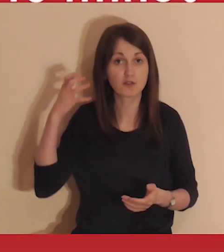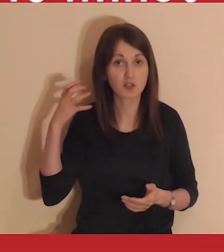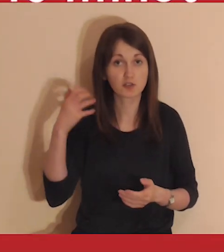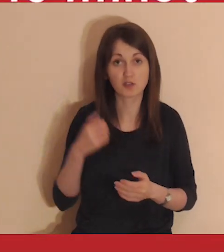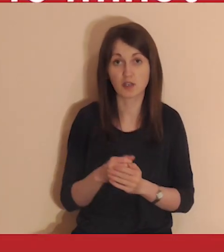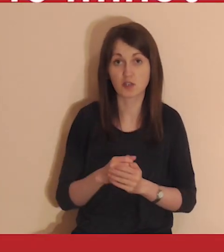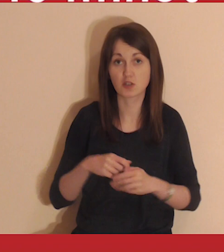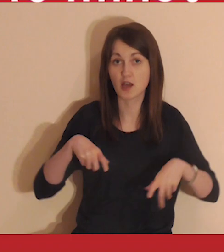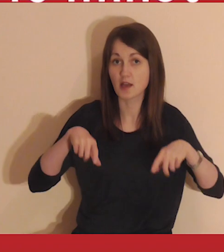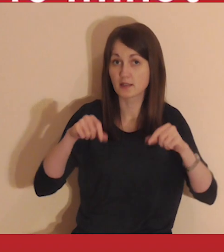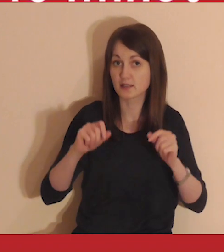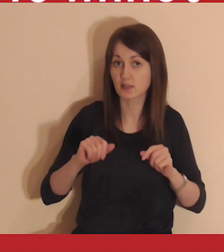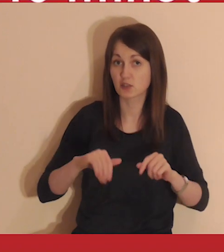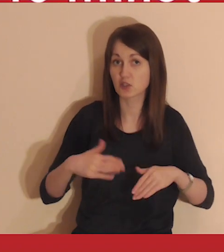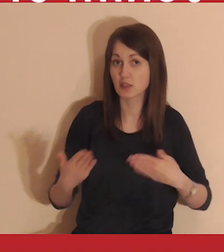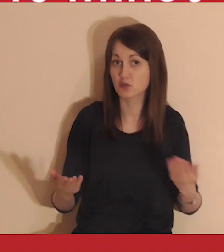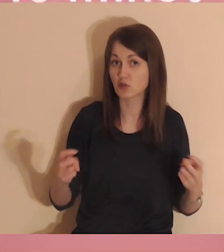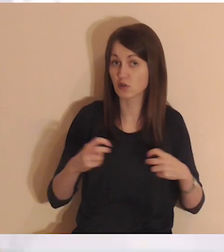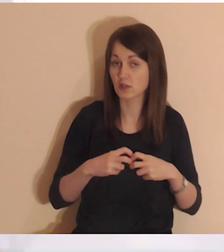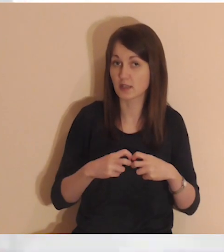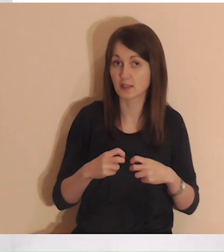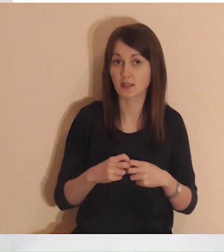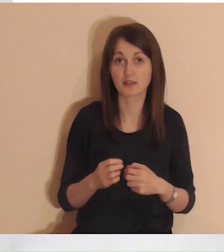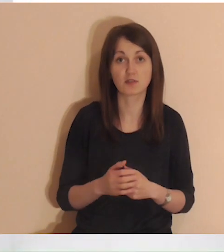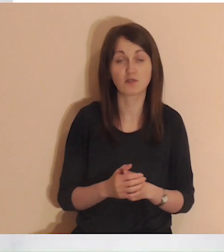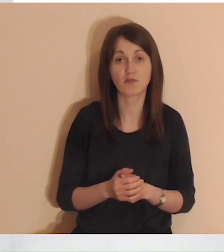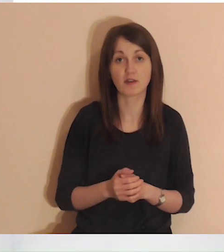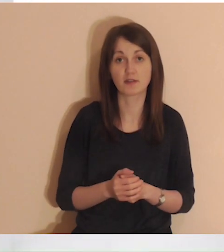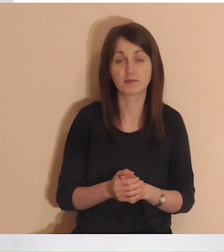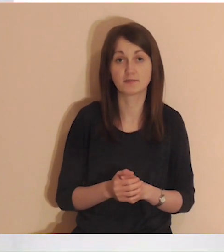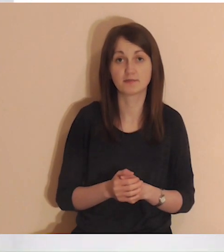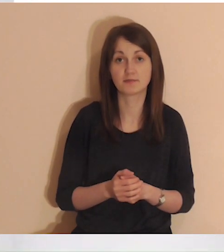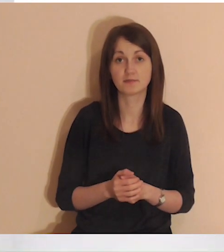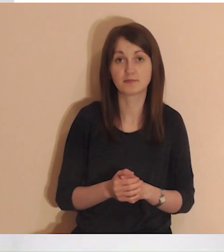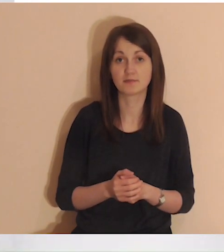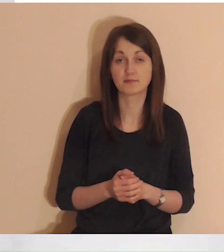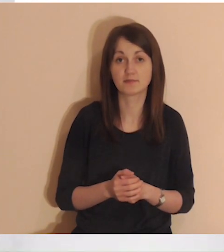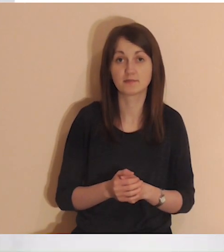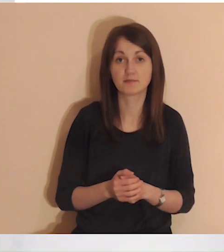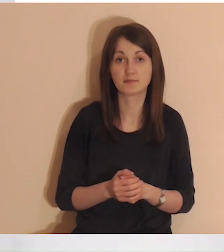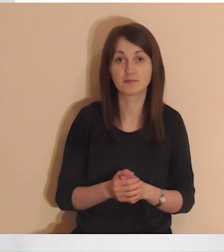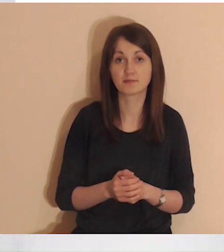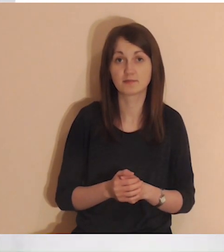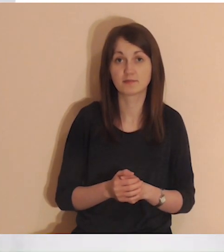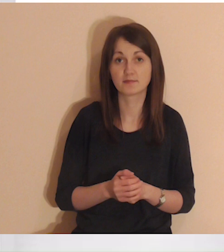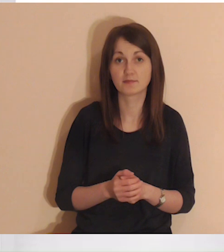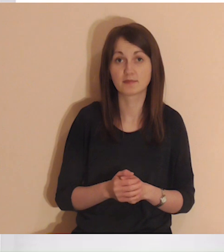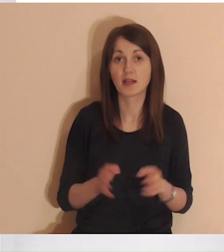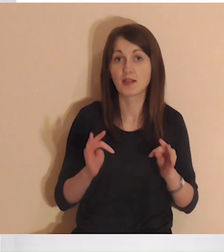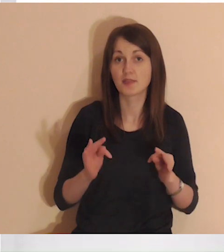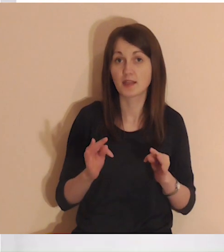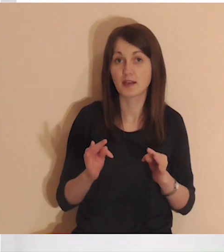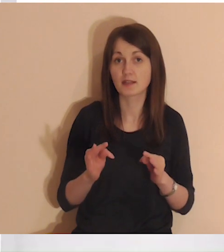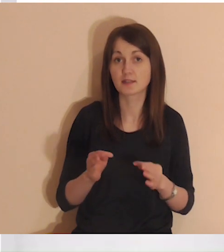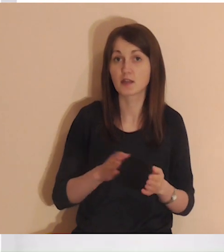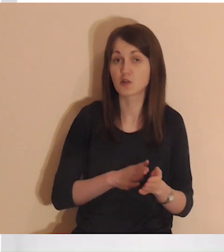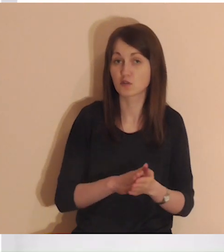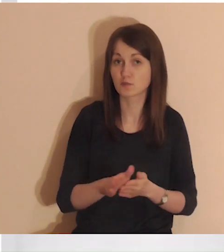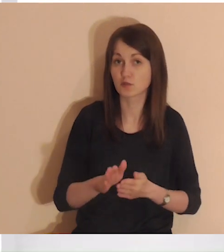Archiwalne medytacje znajdziesz na stronie www.medytacja.online.